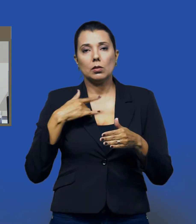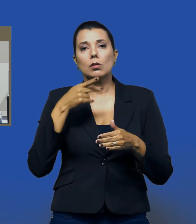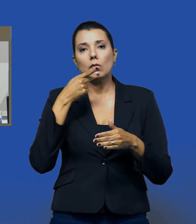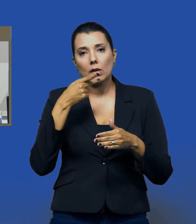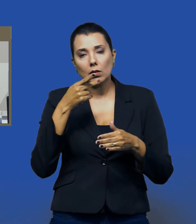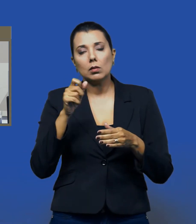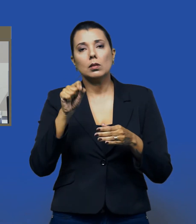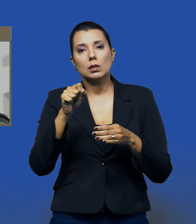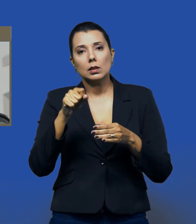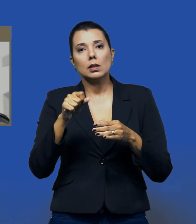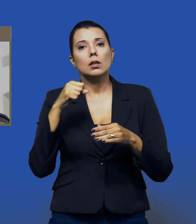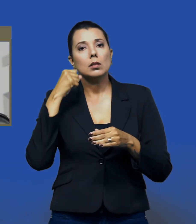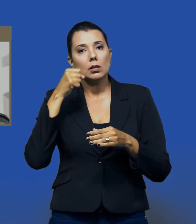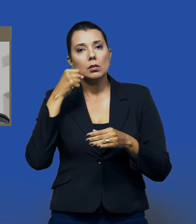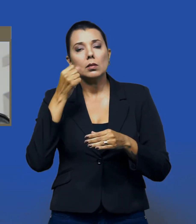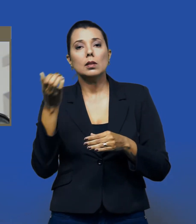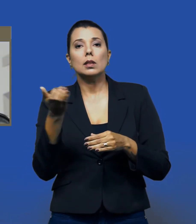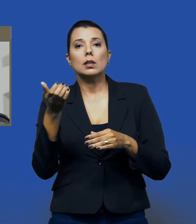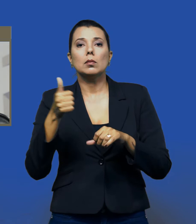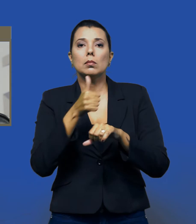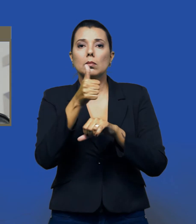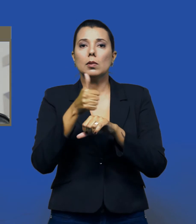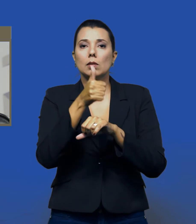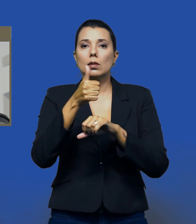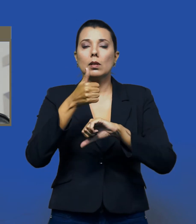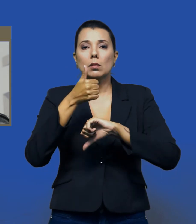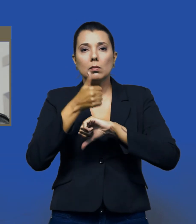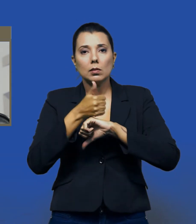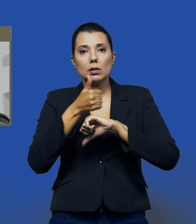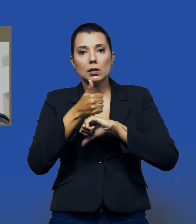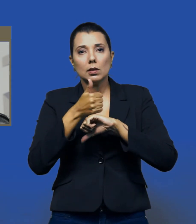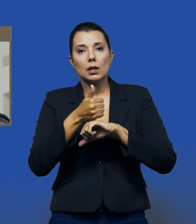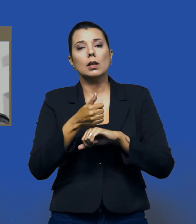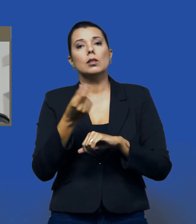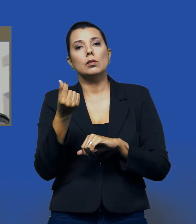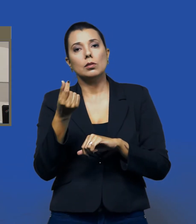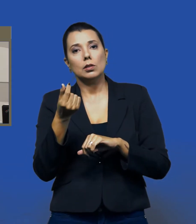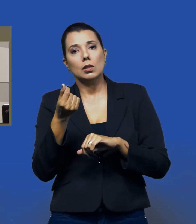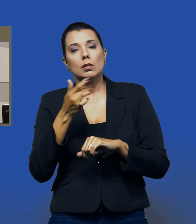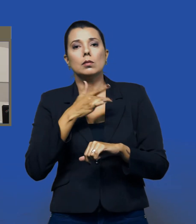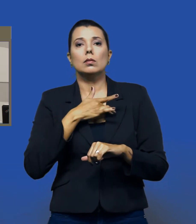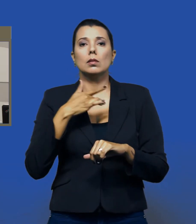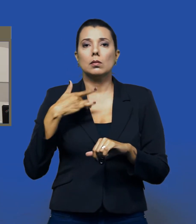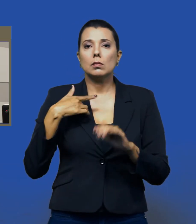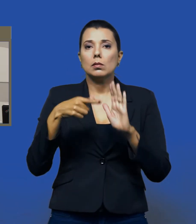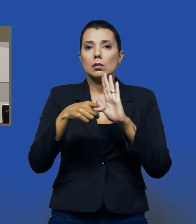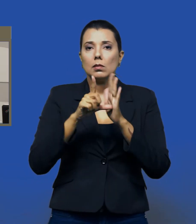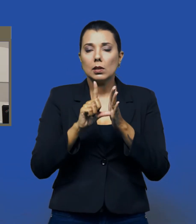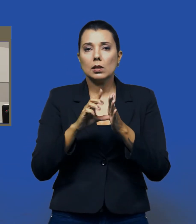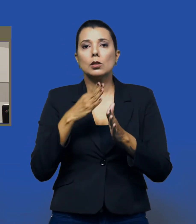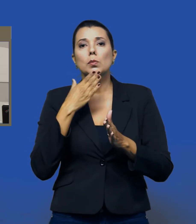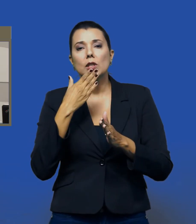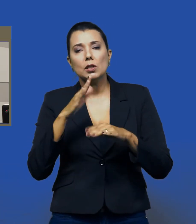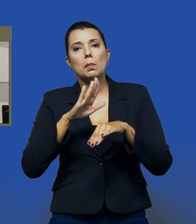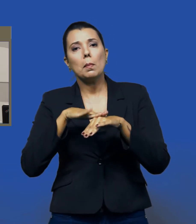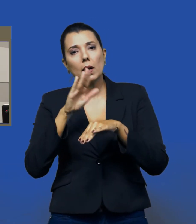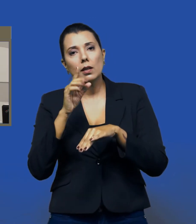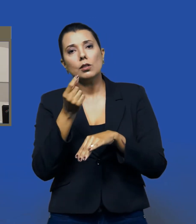Ele afirmou aos senadores que pretende melhorar a qualidade dos gastos em saúde antes de pedir mais dinheiro.